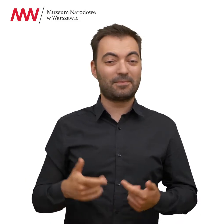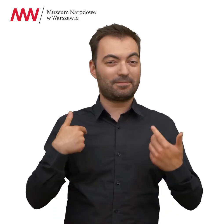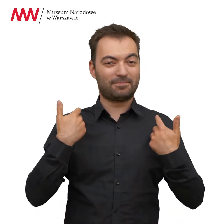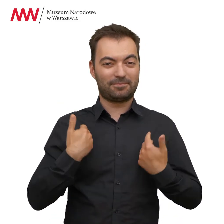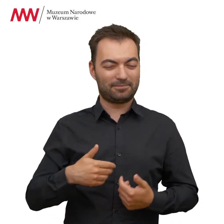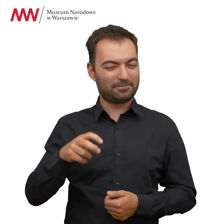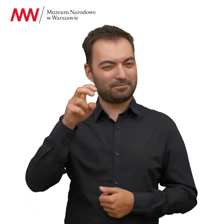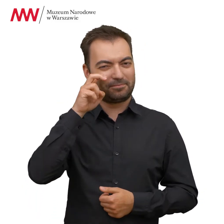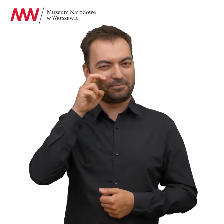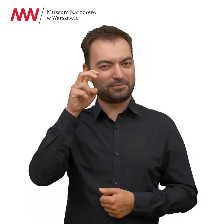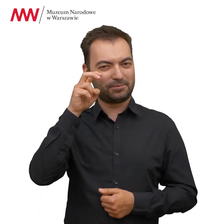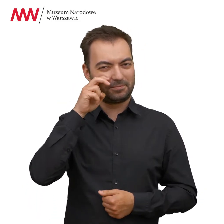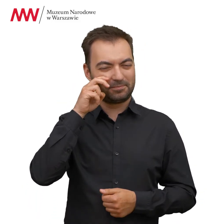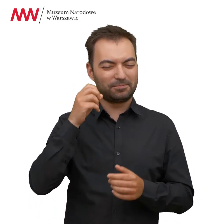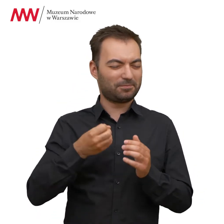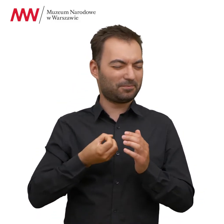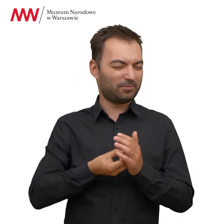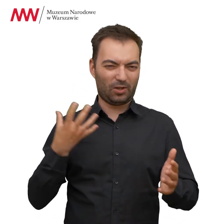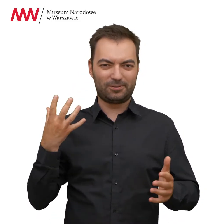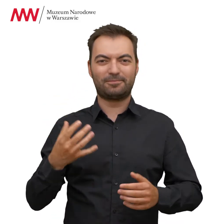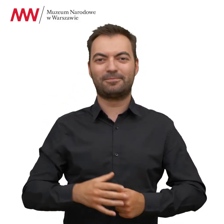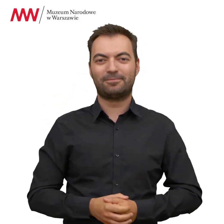Byłam obiektem luksusowym i ekskluzywnym,